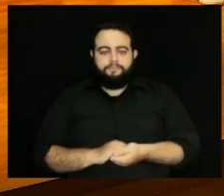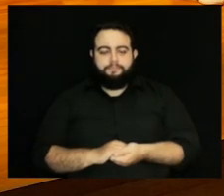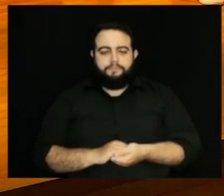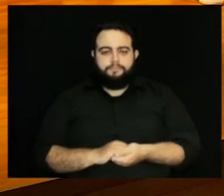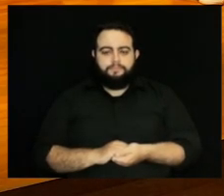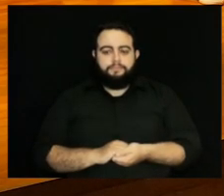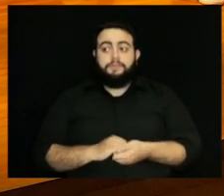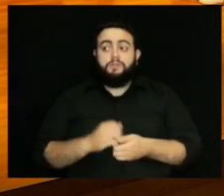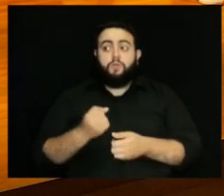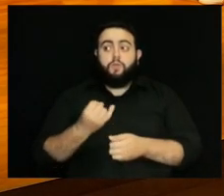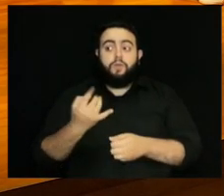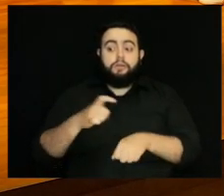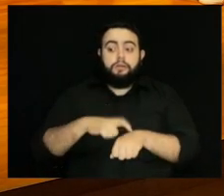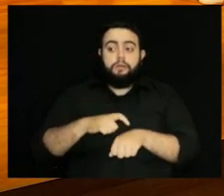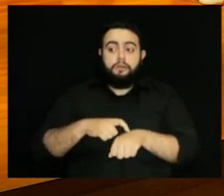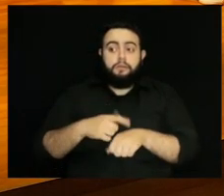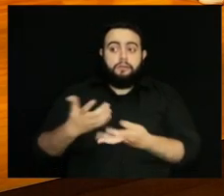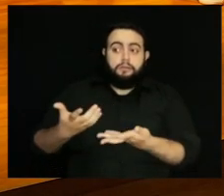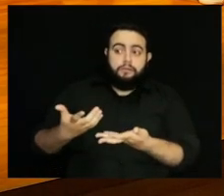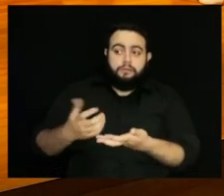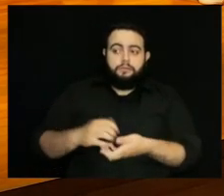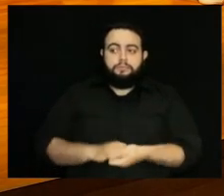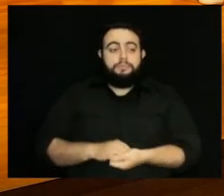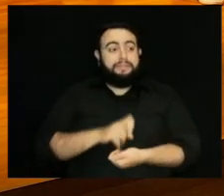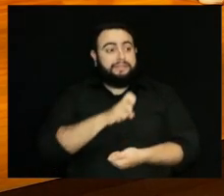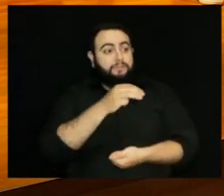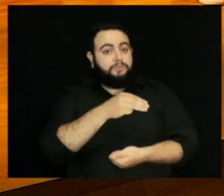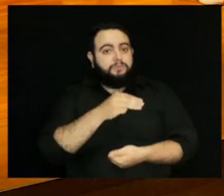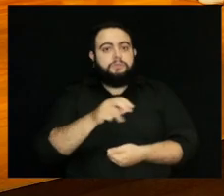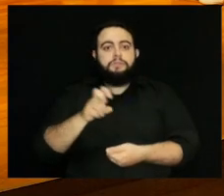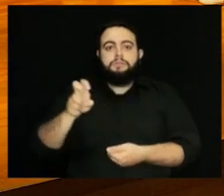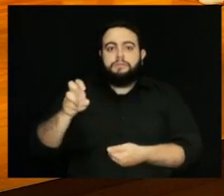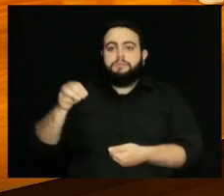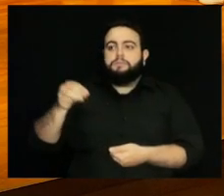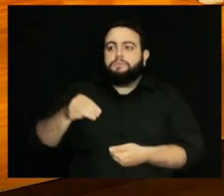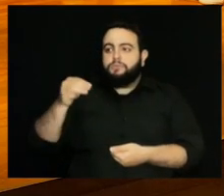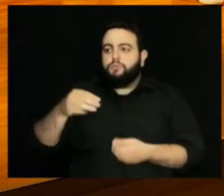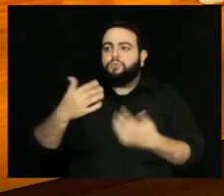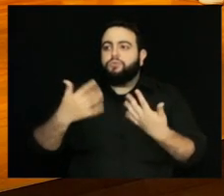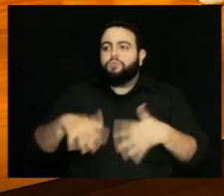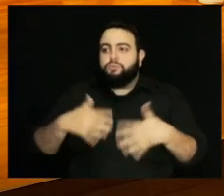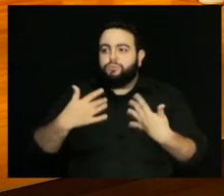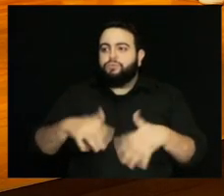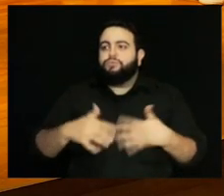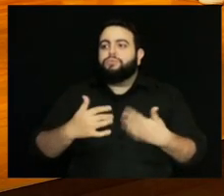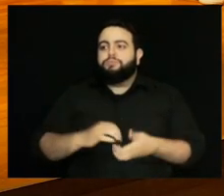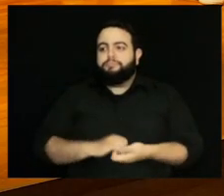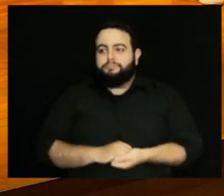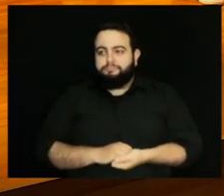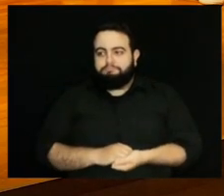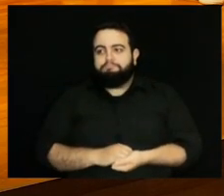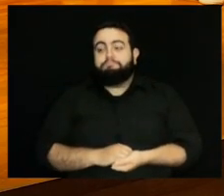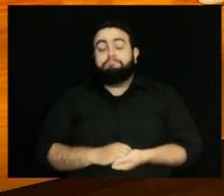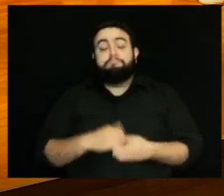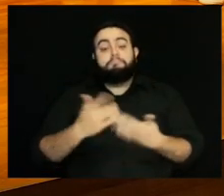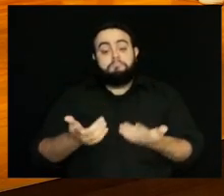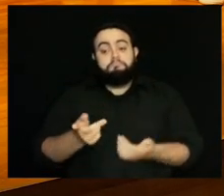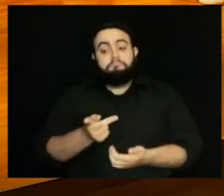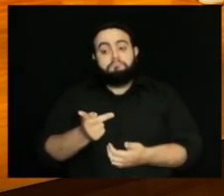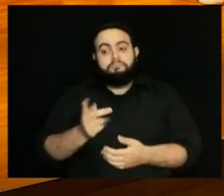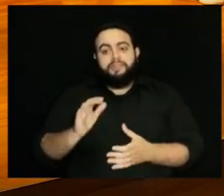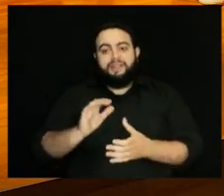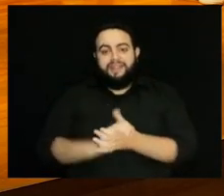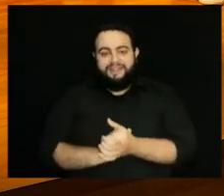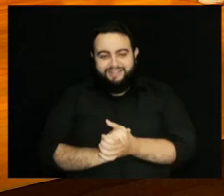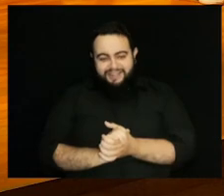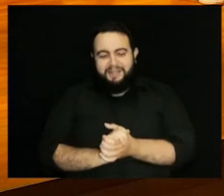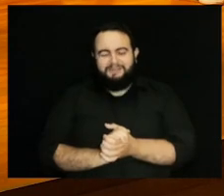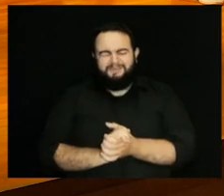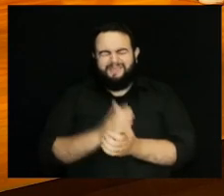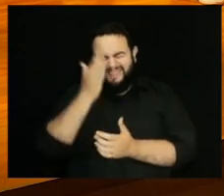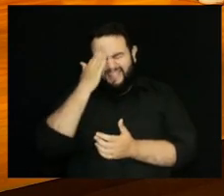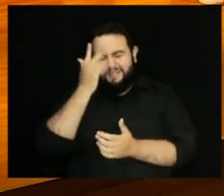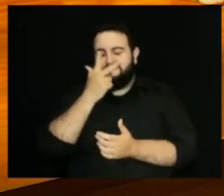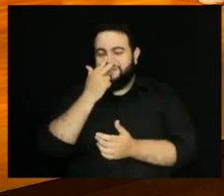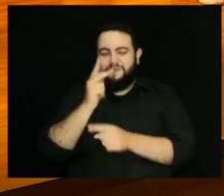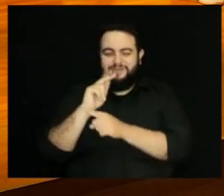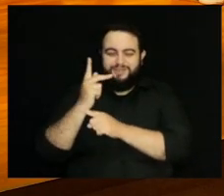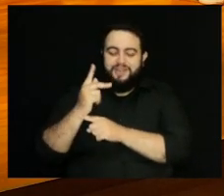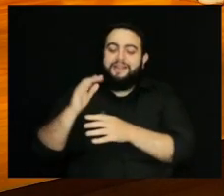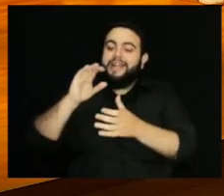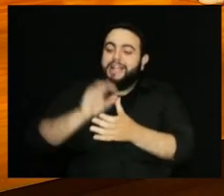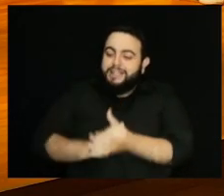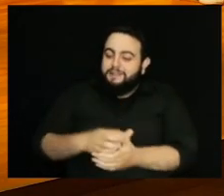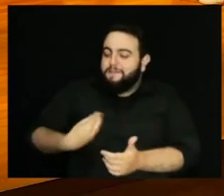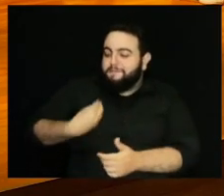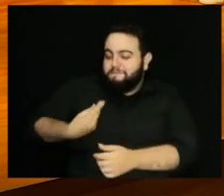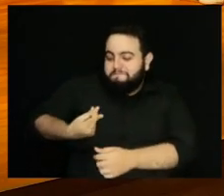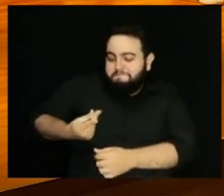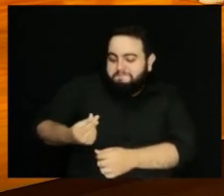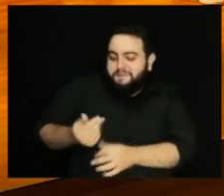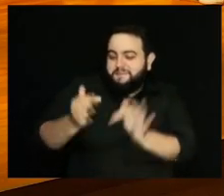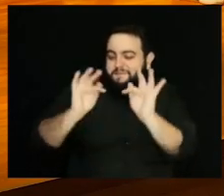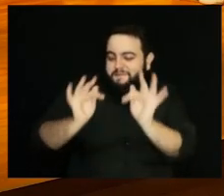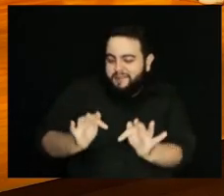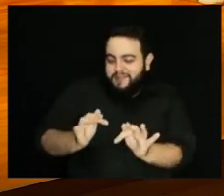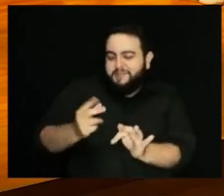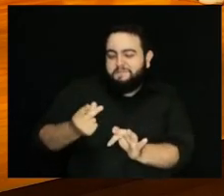temos aí, Eduardo? "Cinco minutos". Cinco minutos?! Bom, aí eles casaram e viveram felizes para sempre.